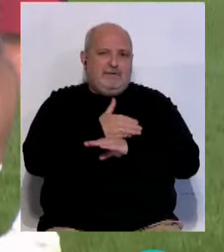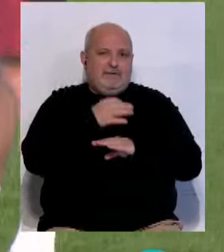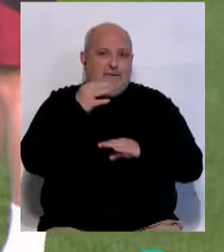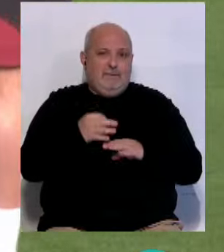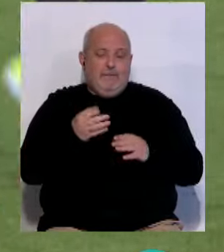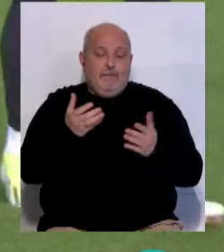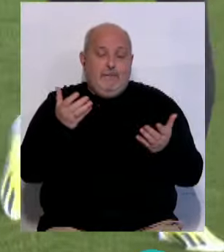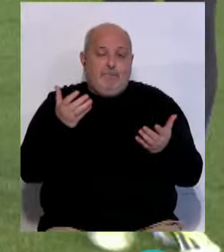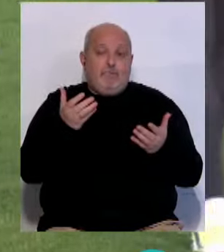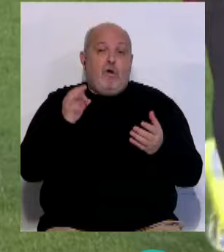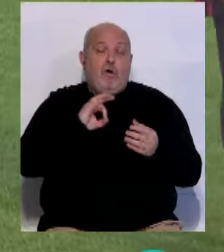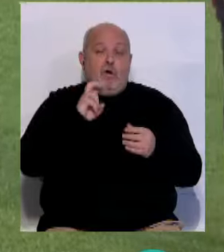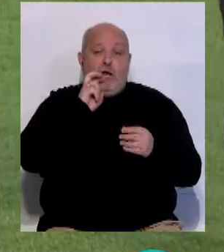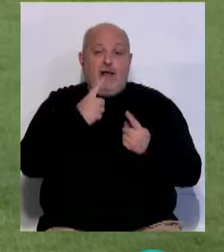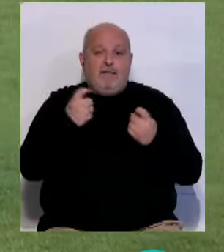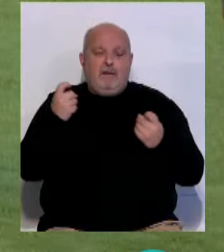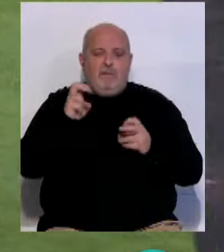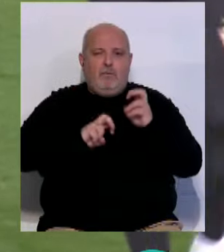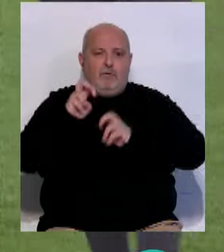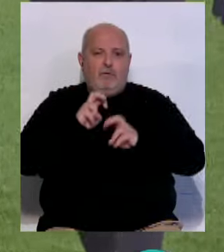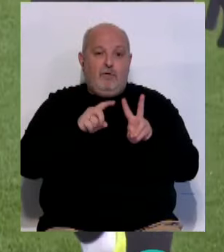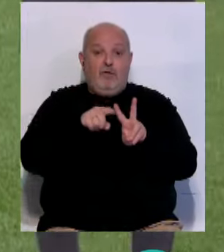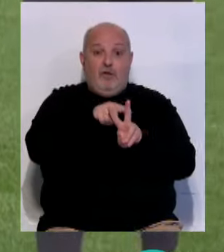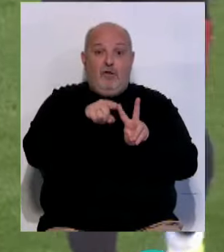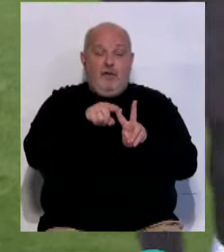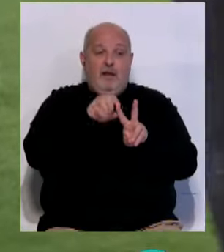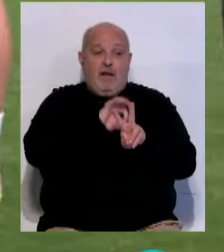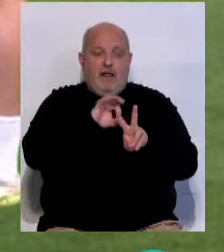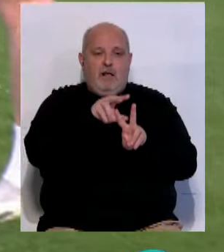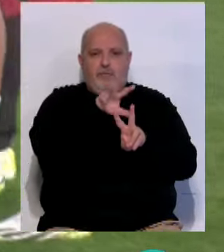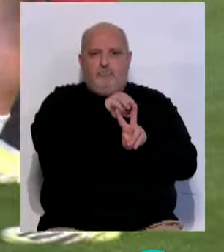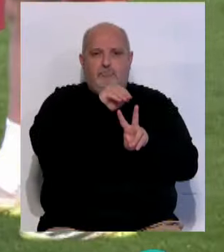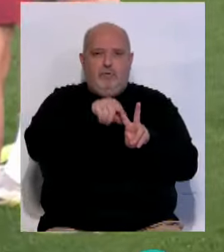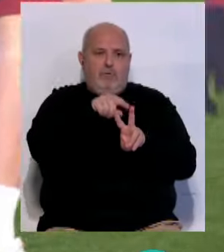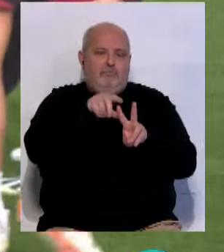no Y tú necesitas en estos momentos tirar de esas dos de esas dos fichas para reforzar Entonces yo